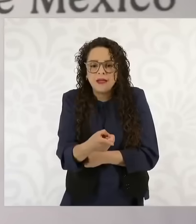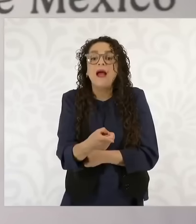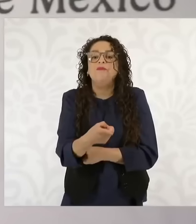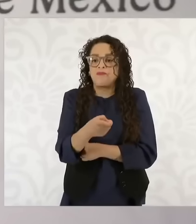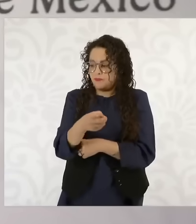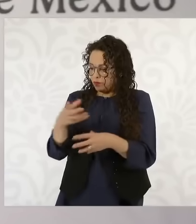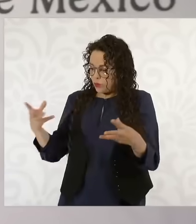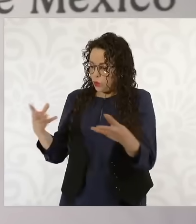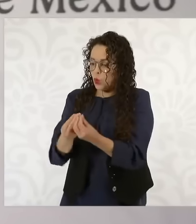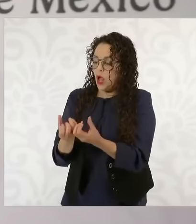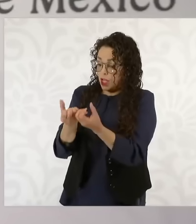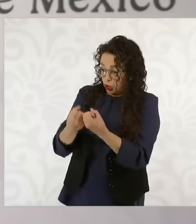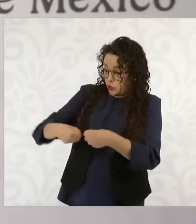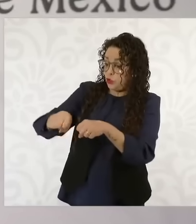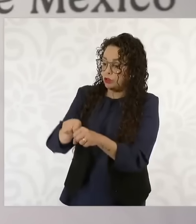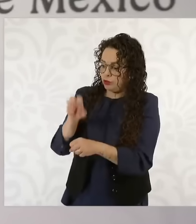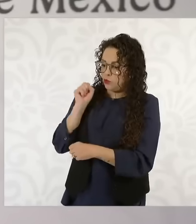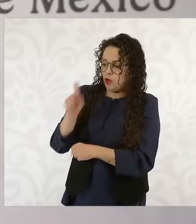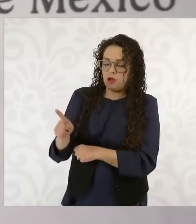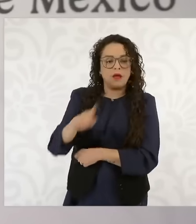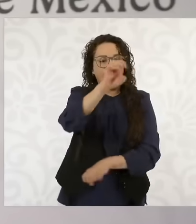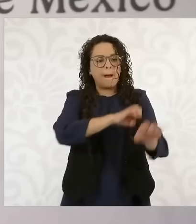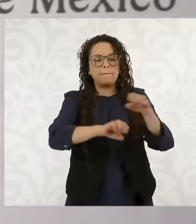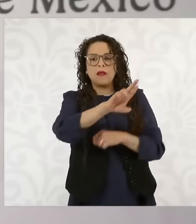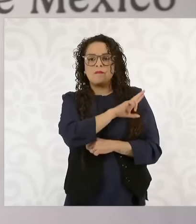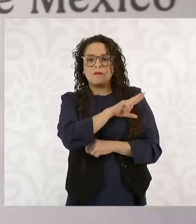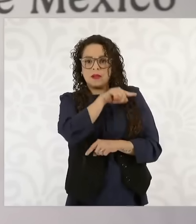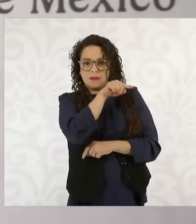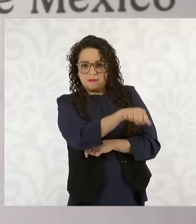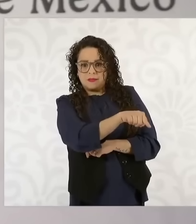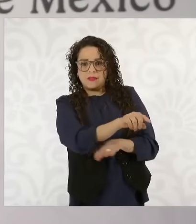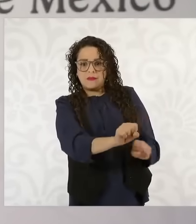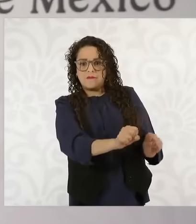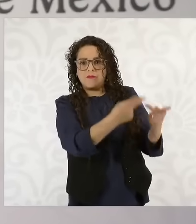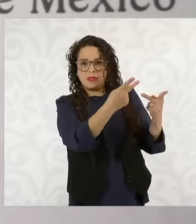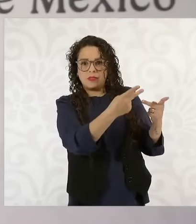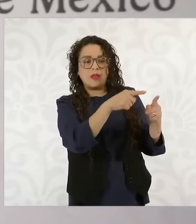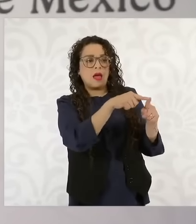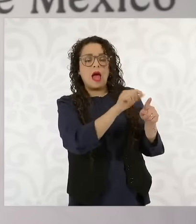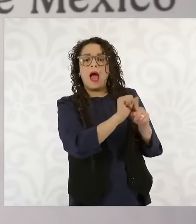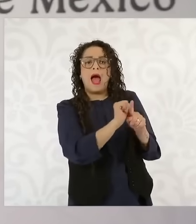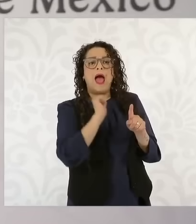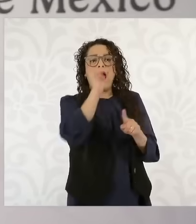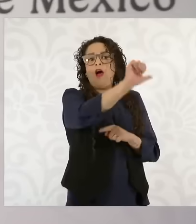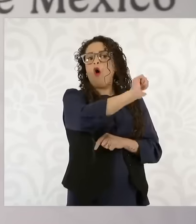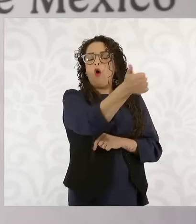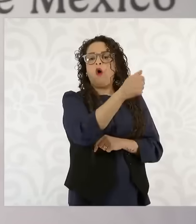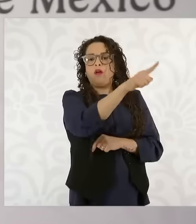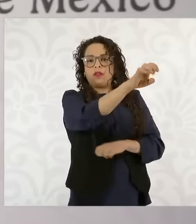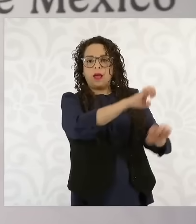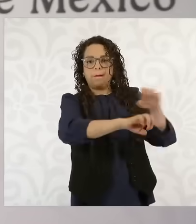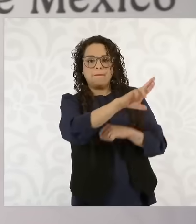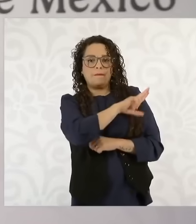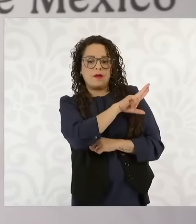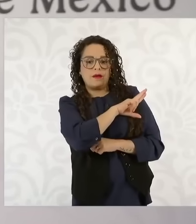un privado y se la vente a un privado que queda lejos. Eso es en realidad un mercado eléctrico